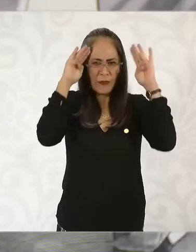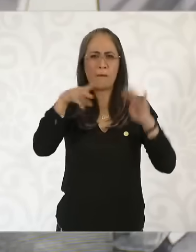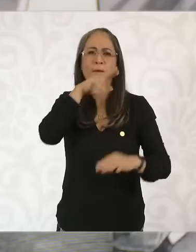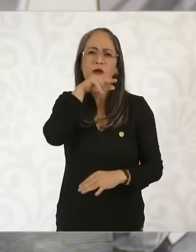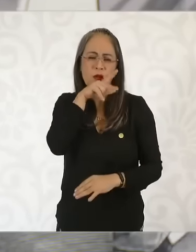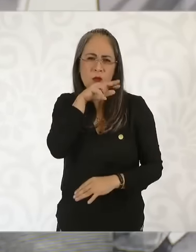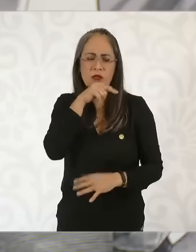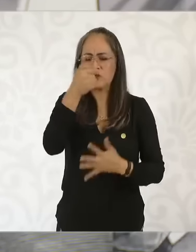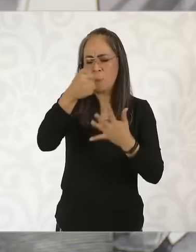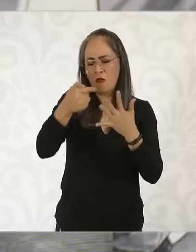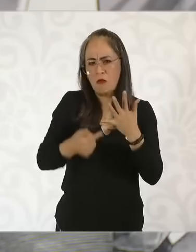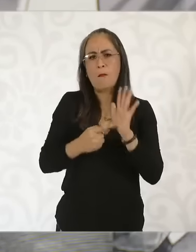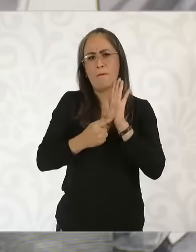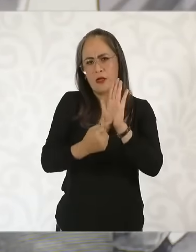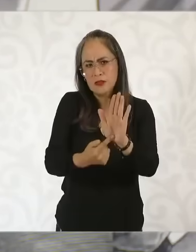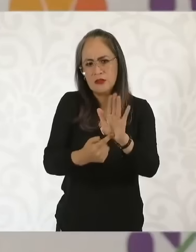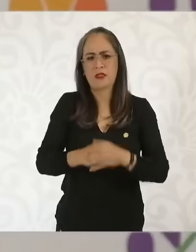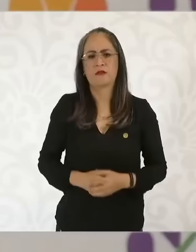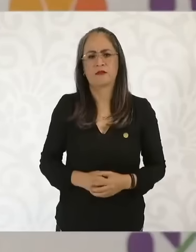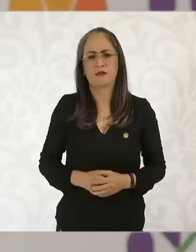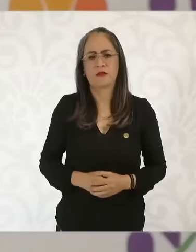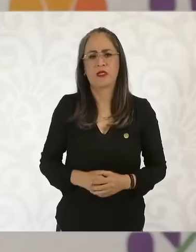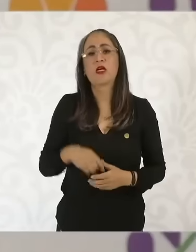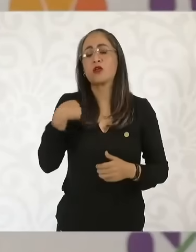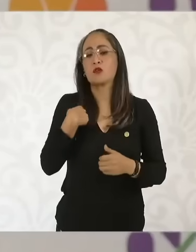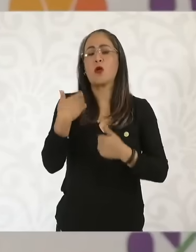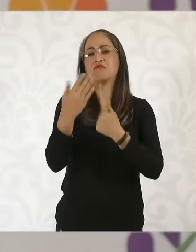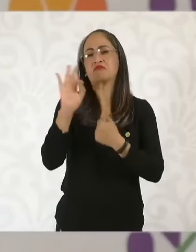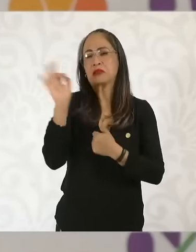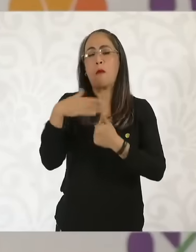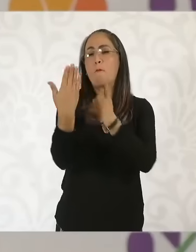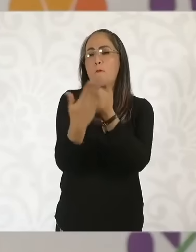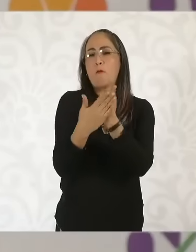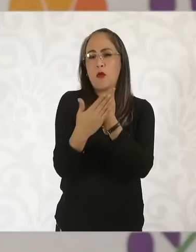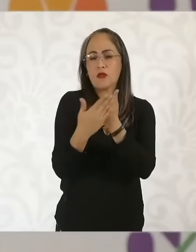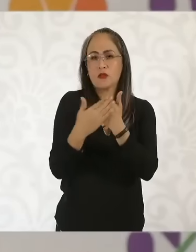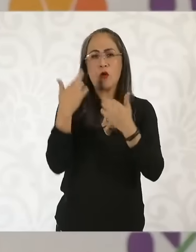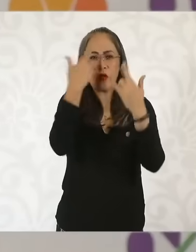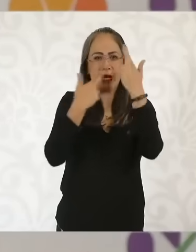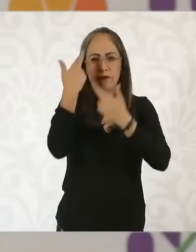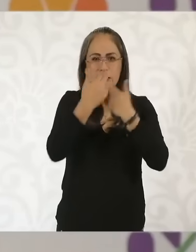US. Yo lo veo como pasos ya preparatorios para lo que vendrá de revisión del tratado.